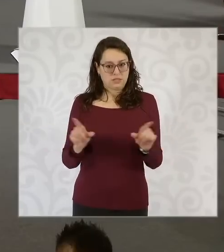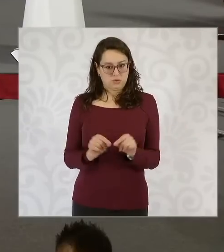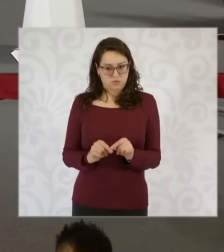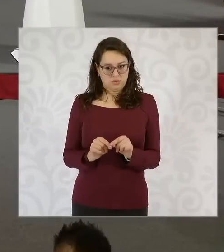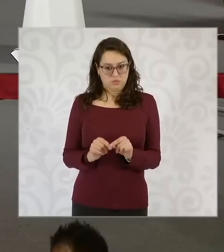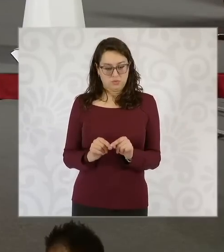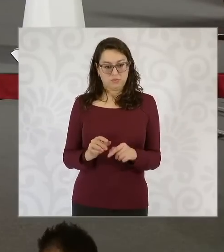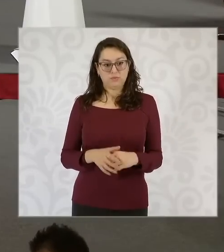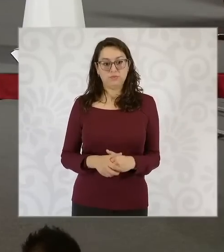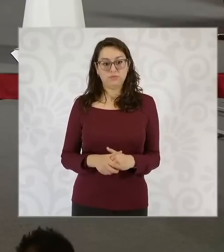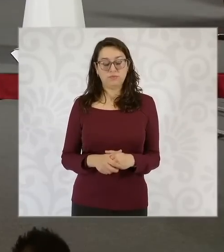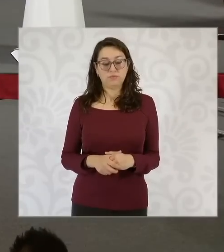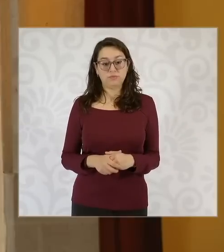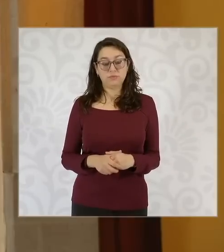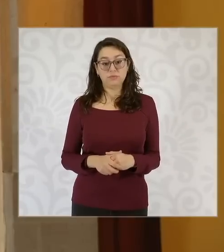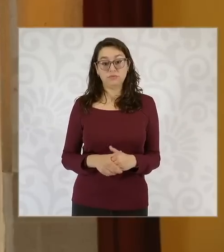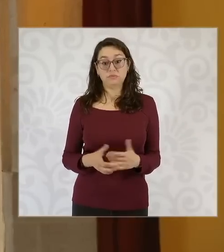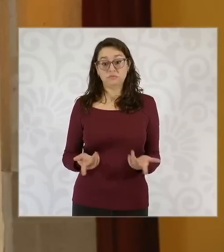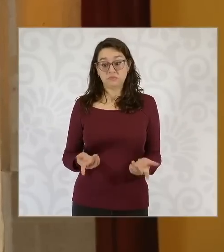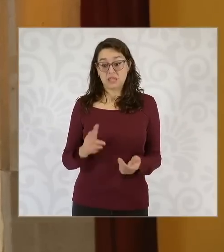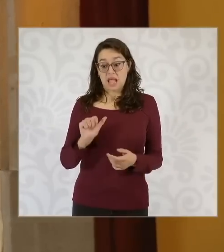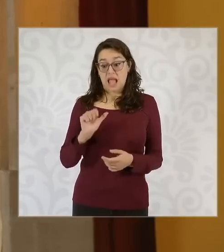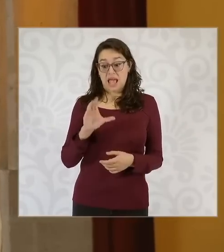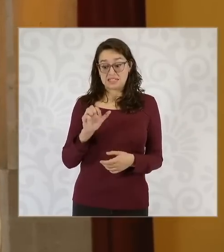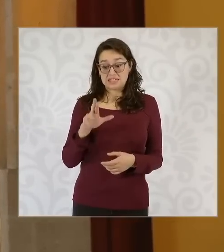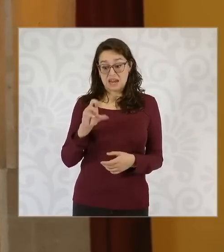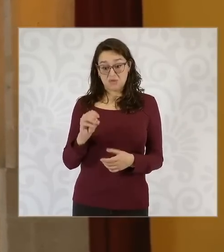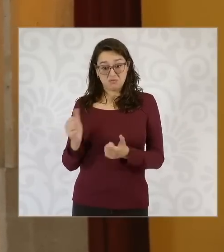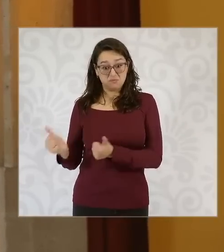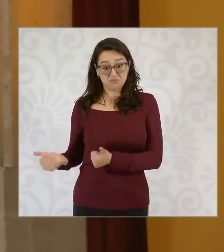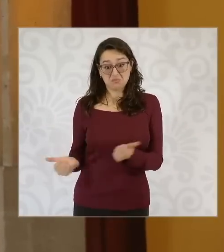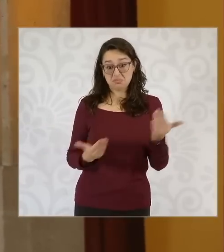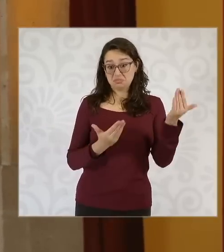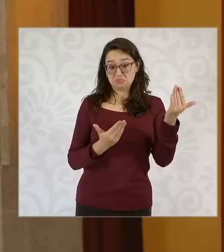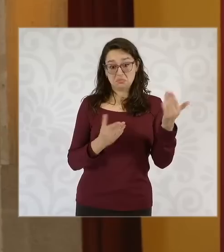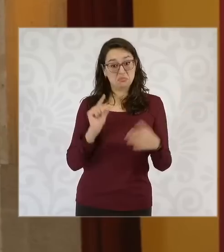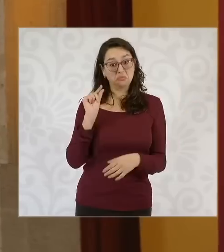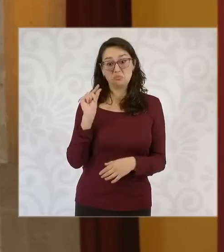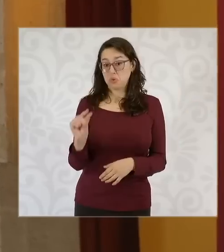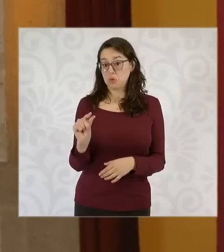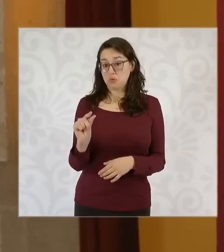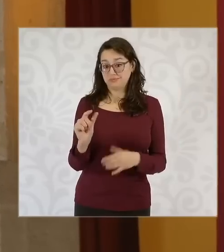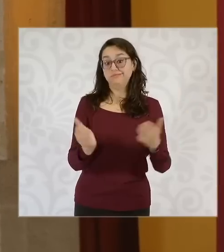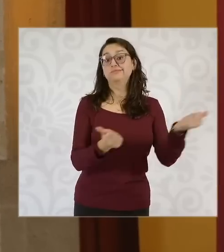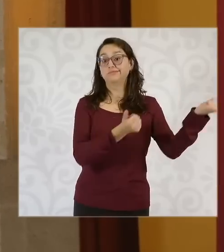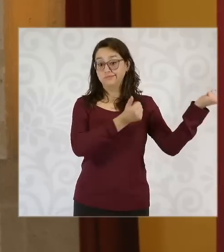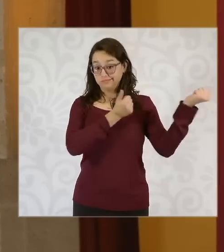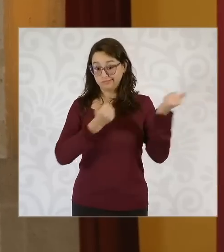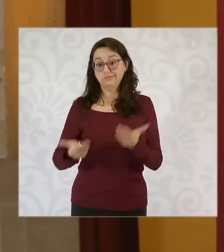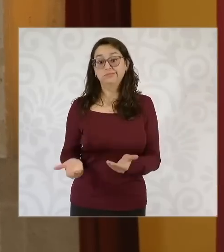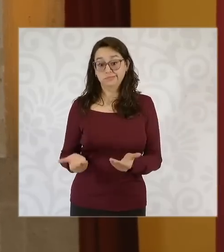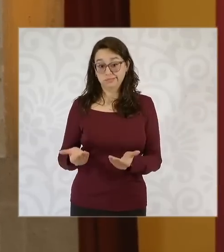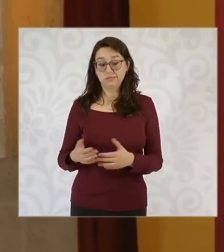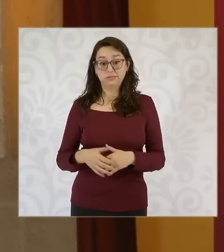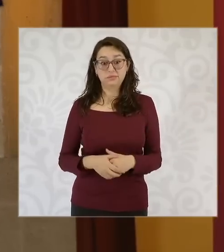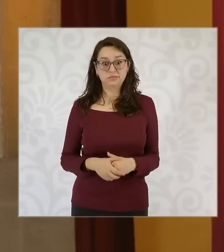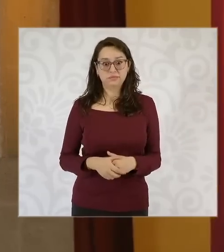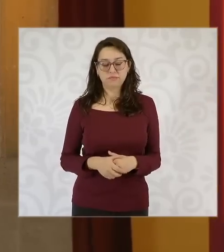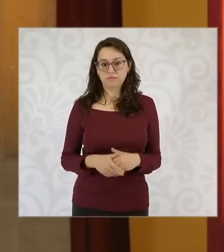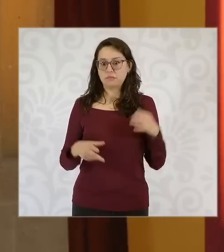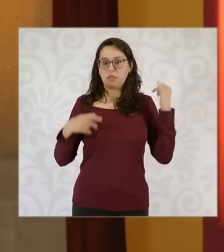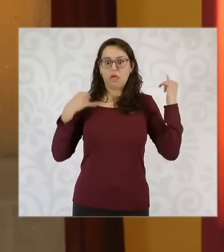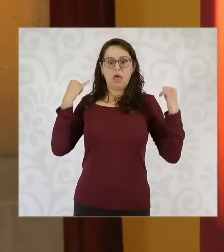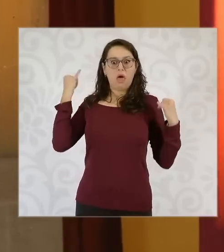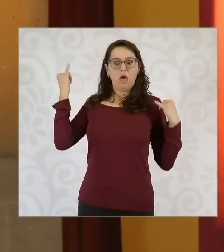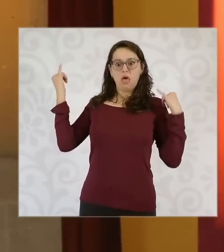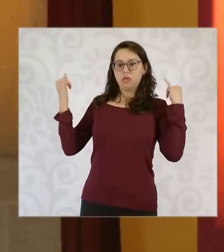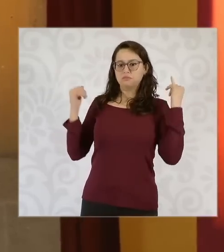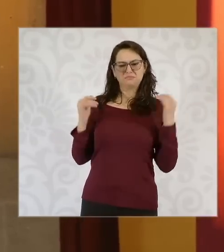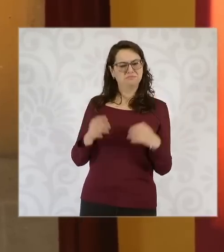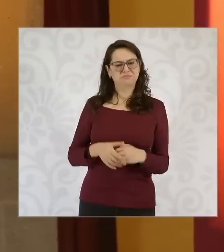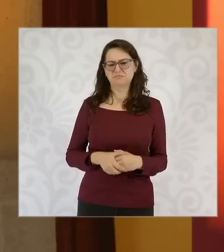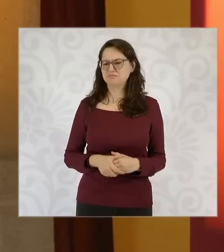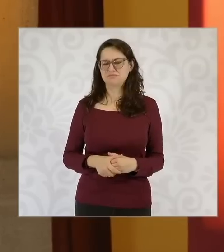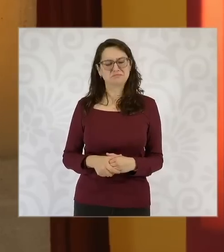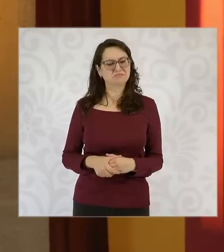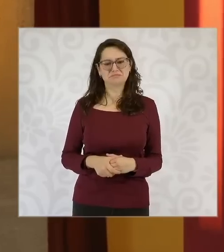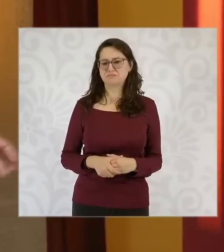acero de Estados Unidos que lo que exporta no hay tal 1600 por C de incremento si nos